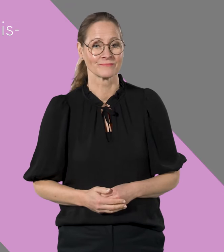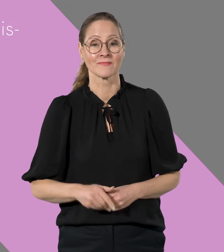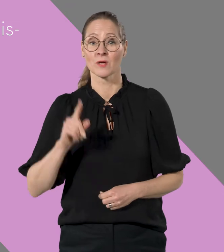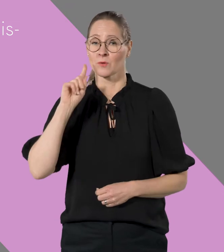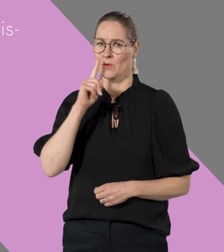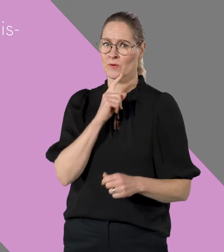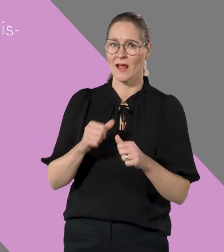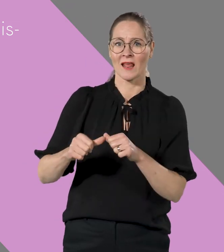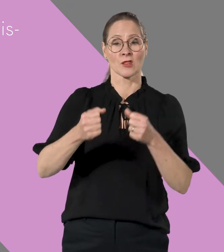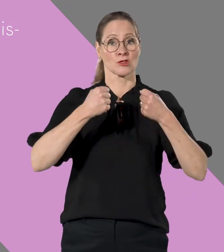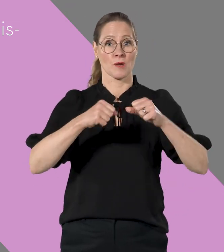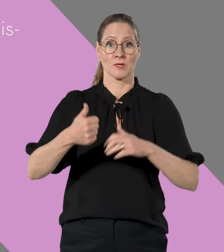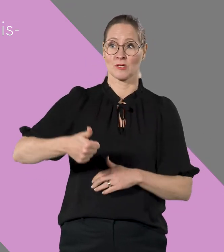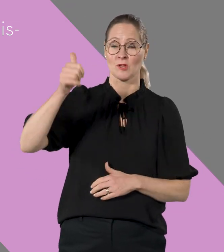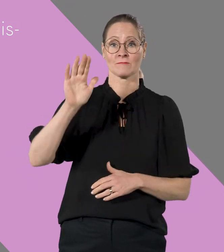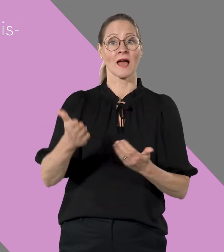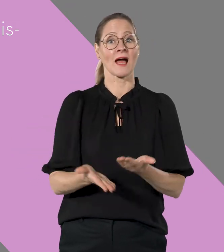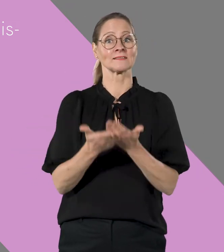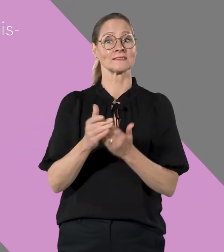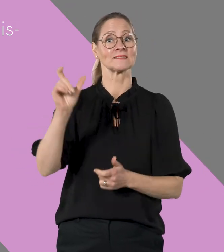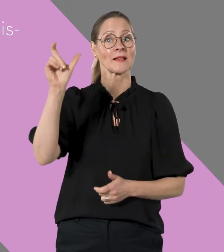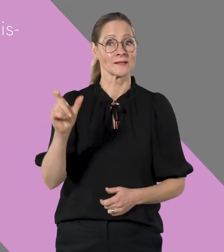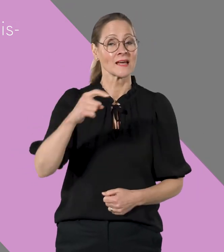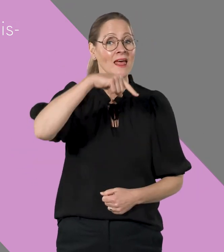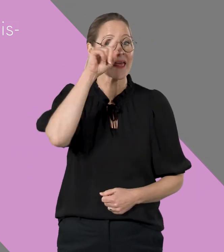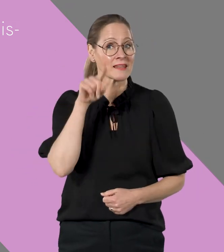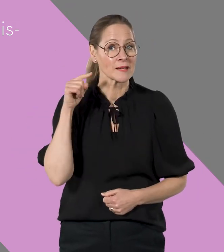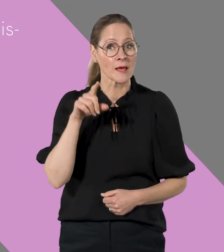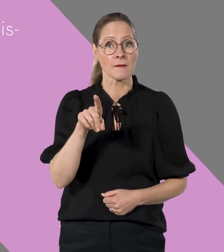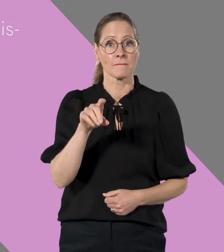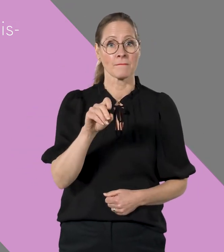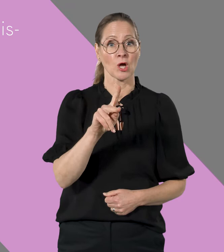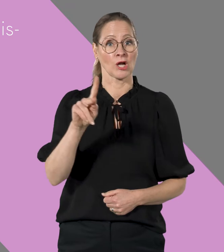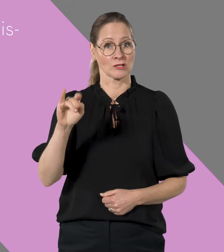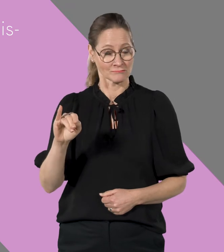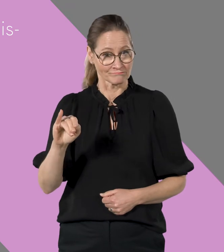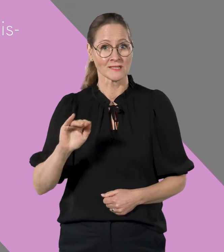Kuurojen Liiton toiminnanjohtajan assistentti Elina Pokki on valittu -